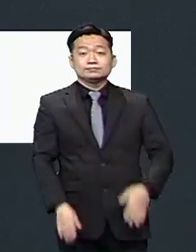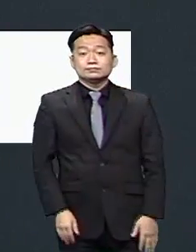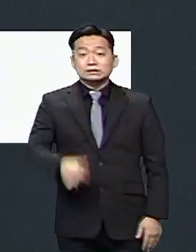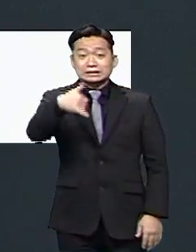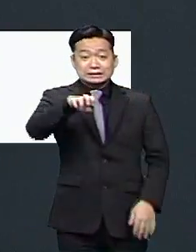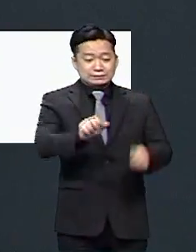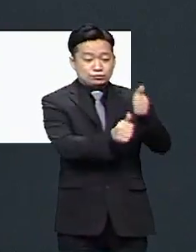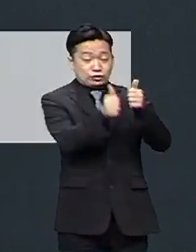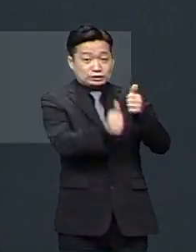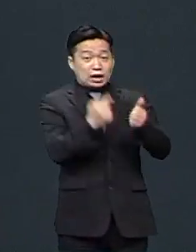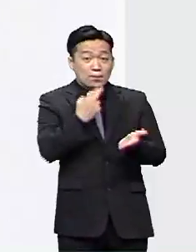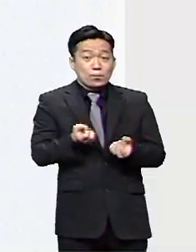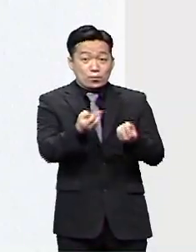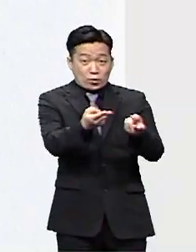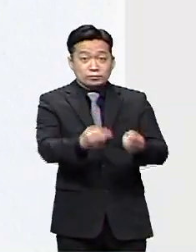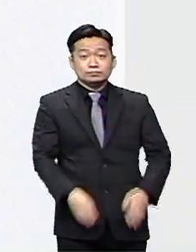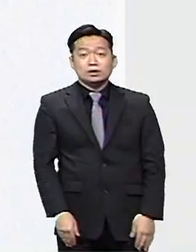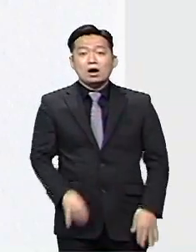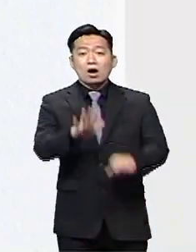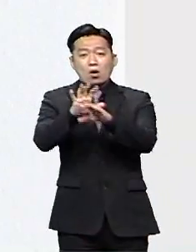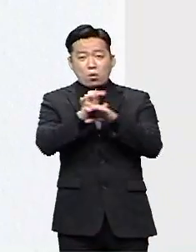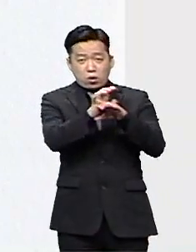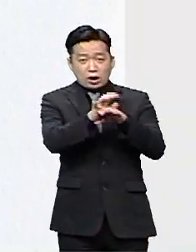친서에서 코로나19와 집중호우, 태풍을